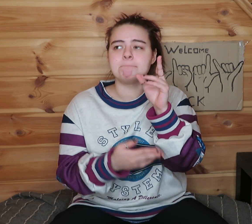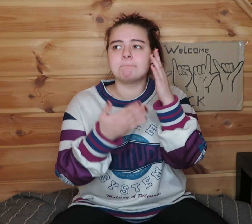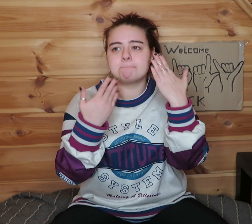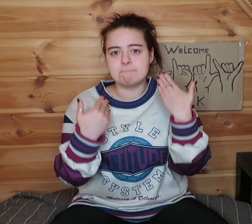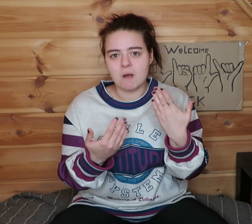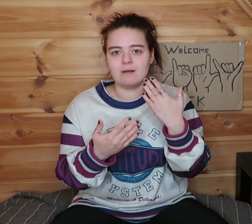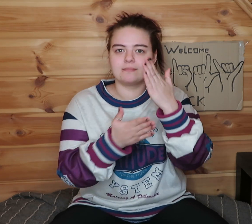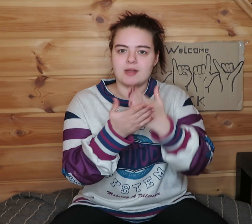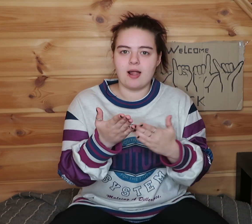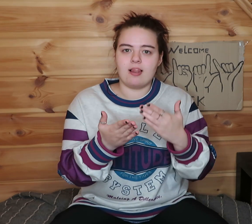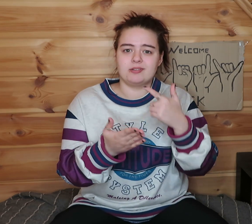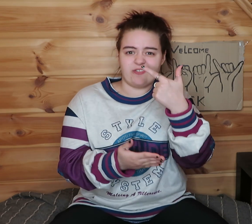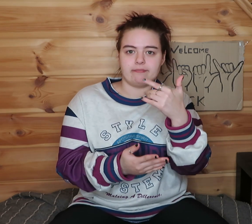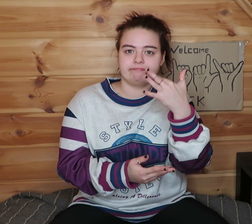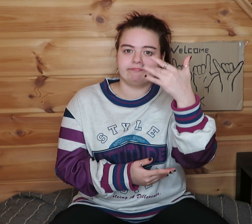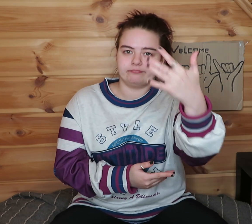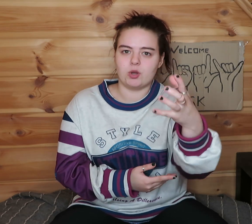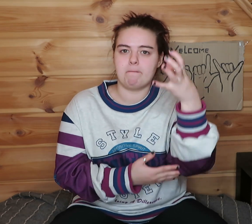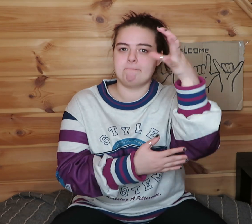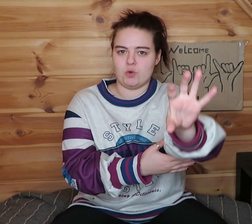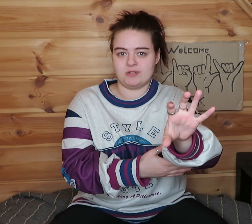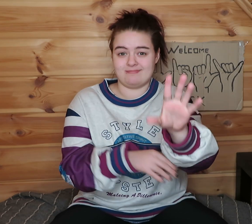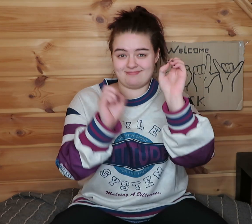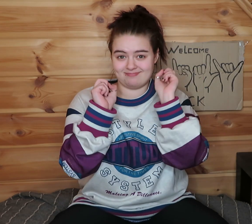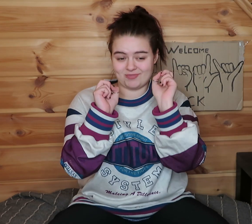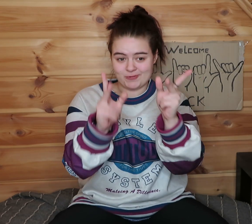Teil 2 werde ich in einigen Tagen posten. Okay?!